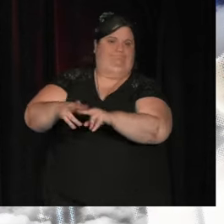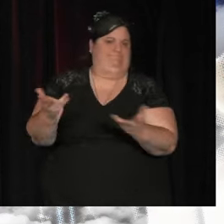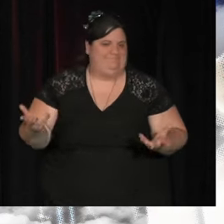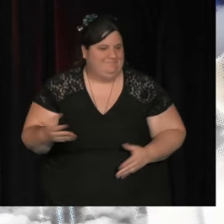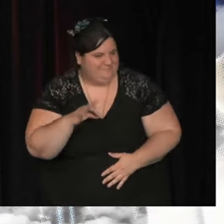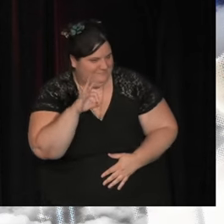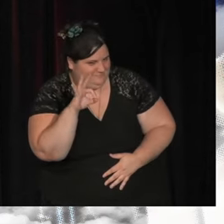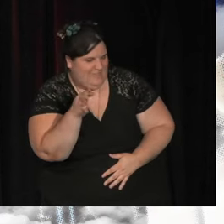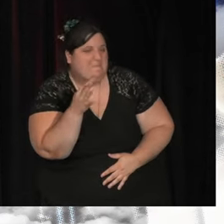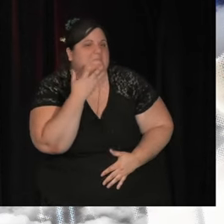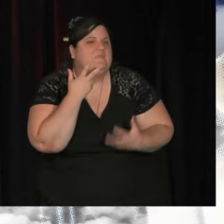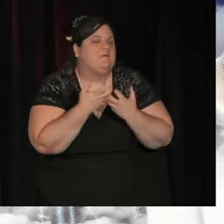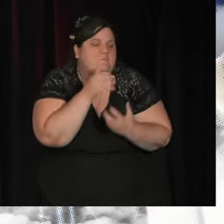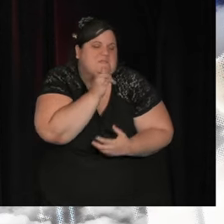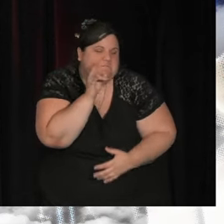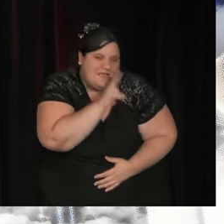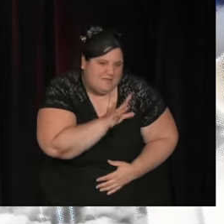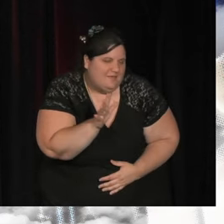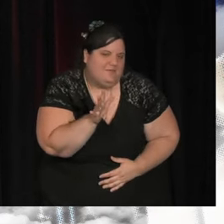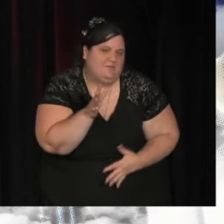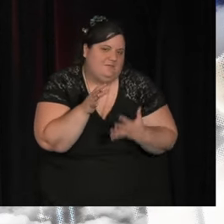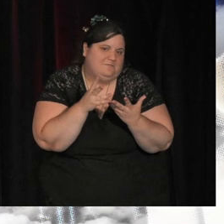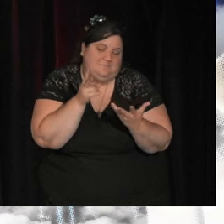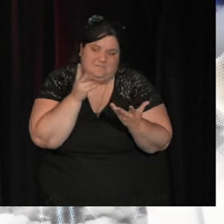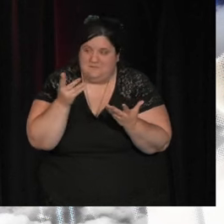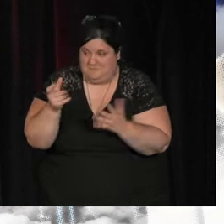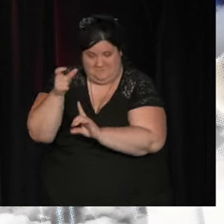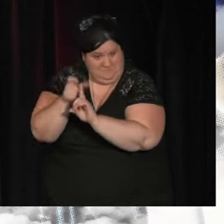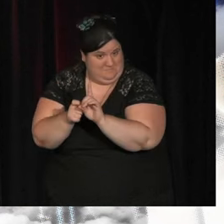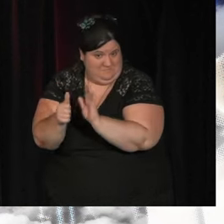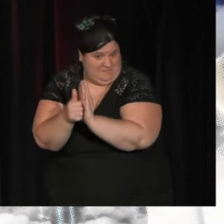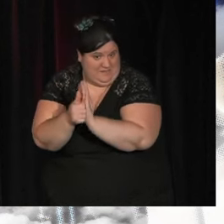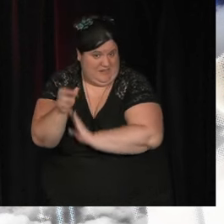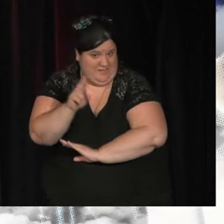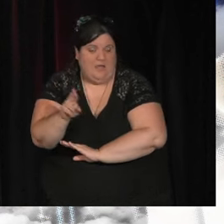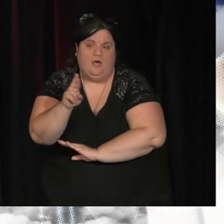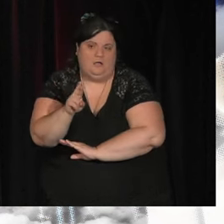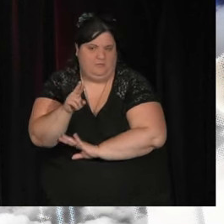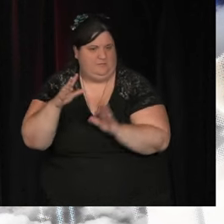Il y avait pour l'anecdote une petite blague, un truc un peu commun où Reinhardt avait une capacité où il charge vraiment dans le tas et